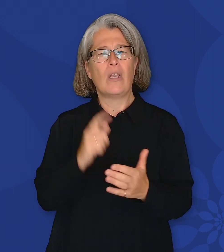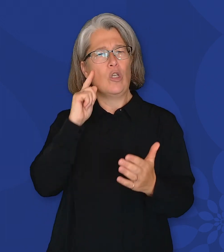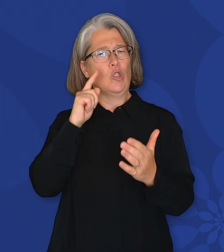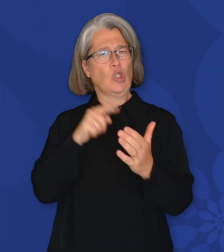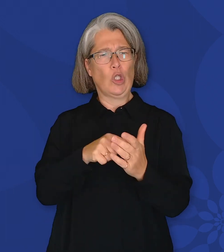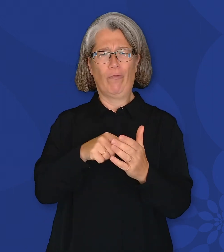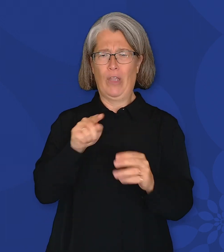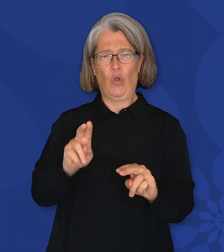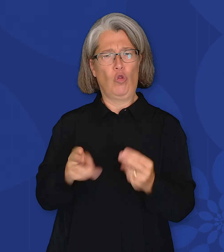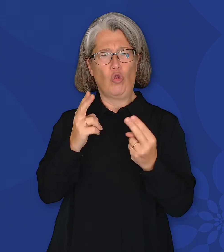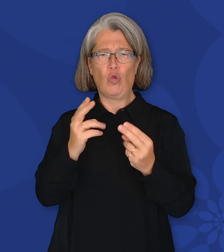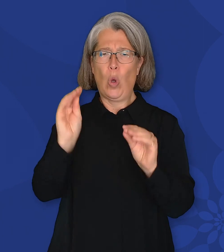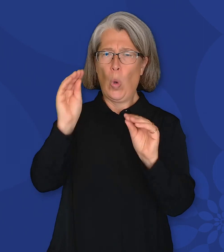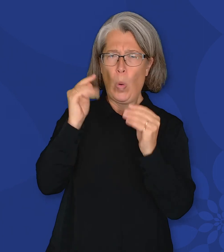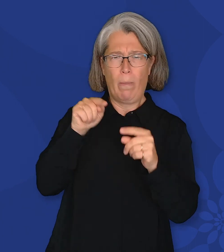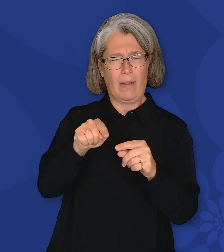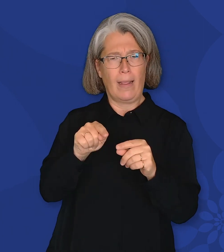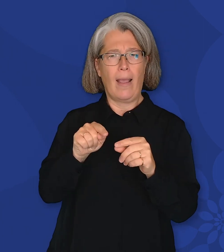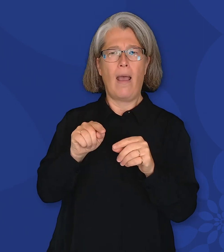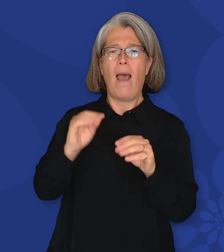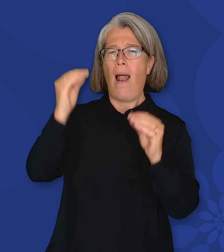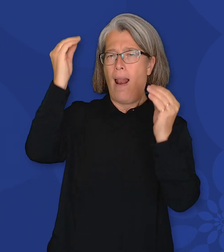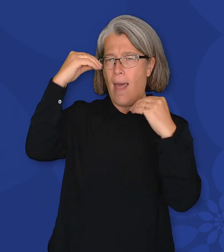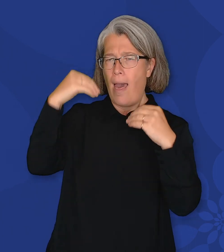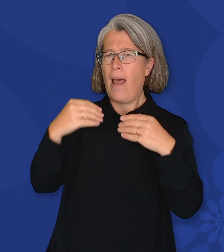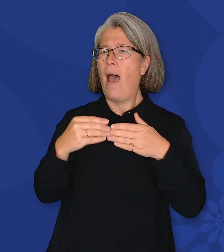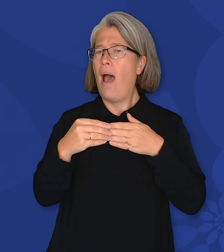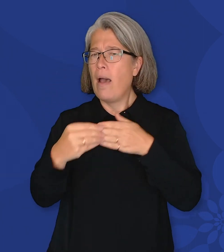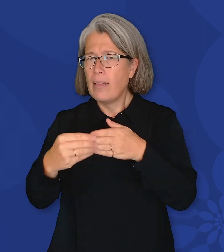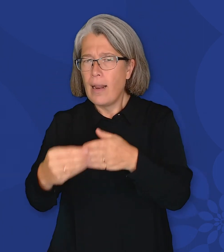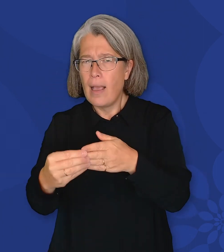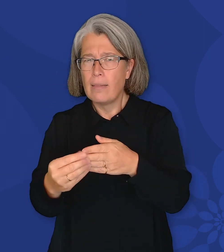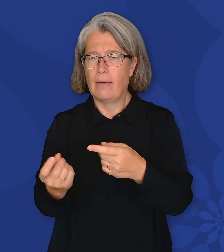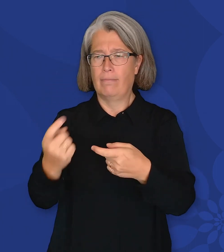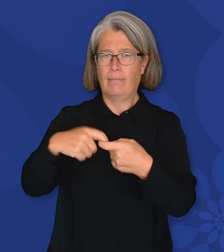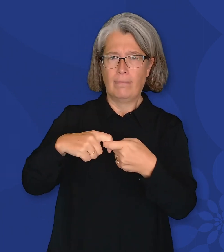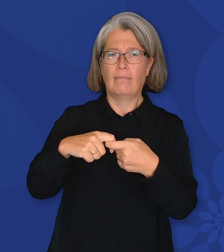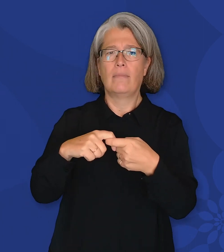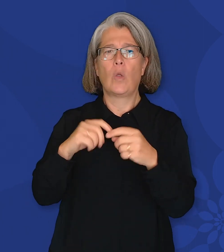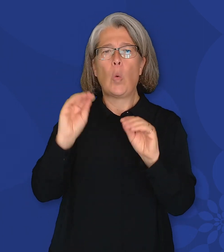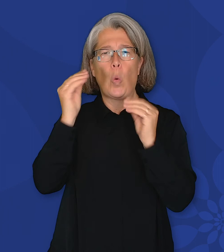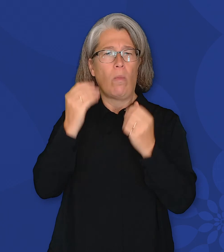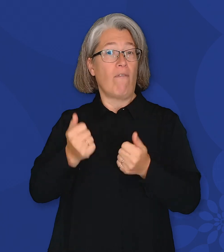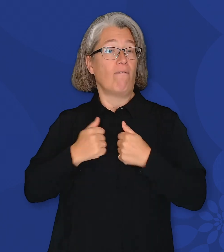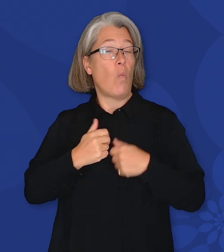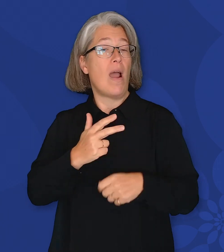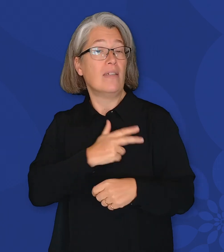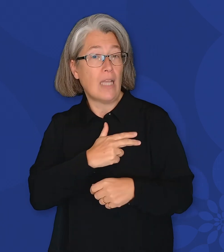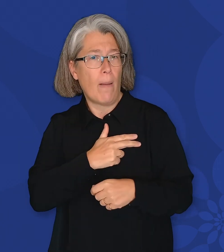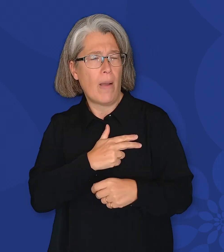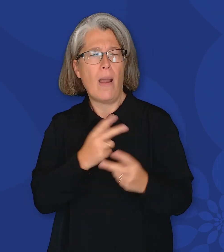Syftet med utbildningen som handleder för examensutbildning är att ge -